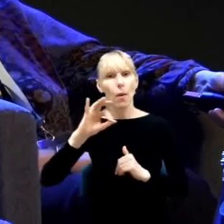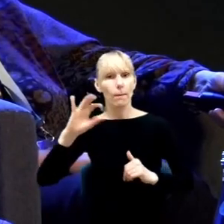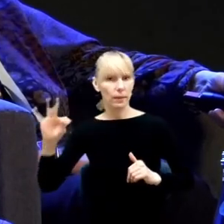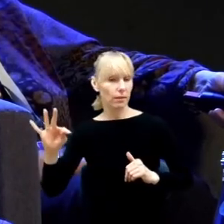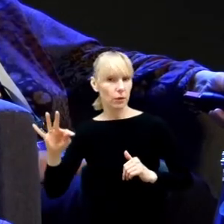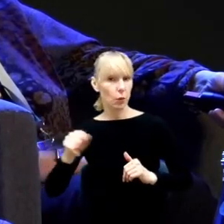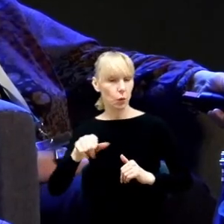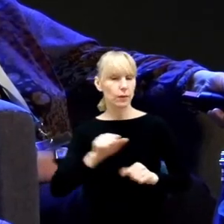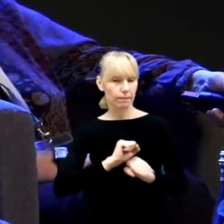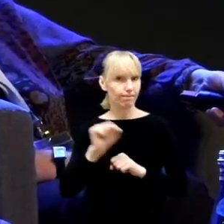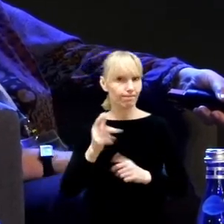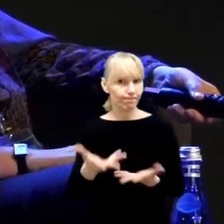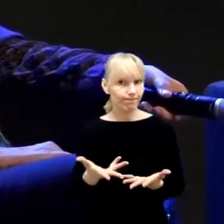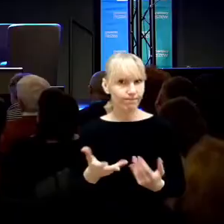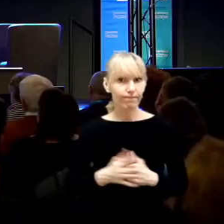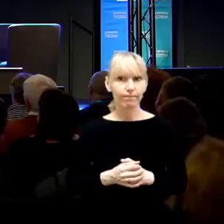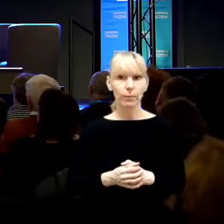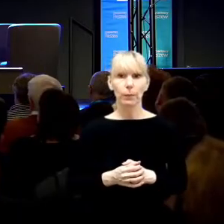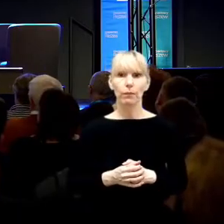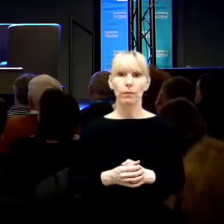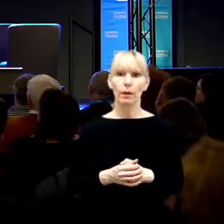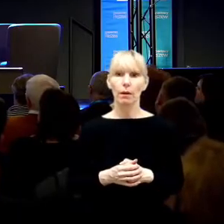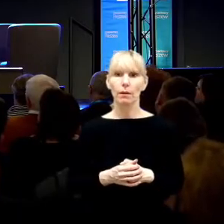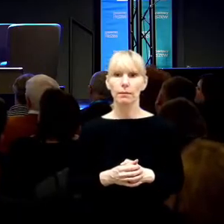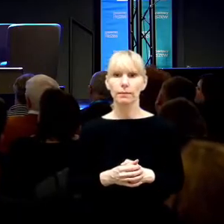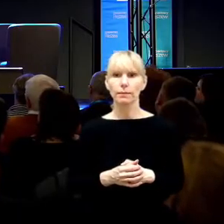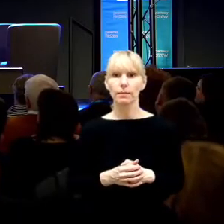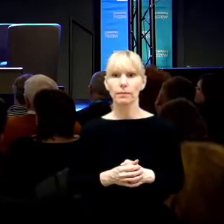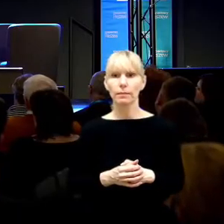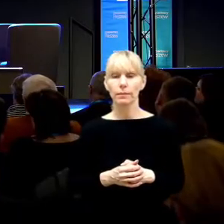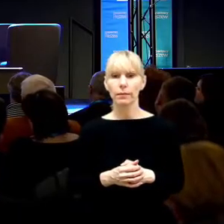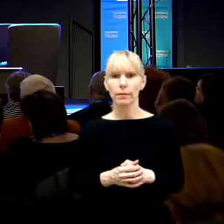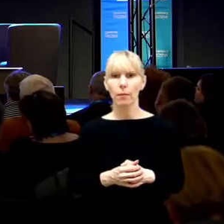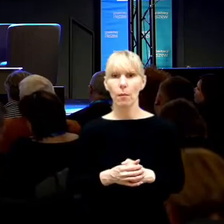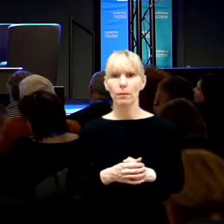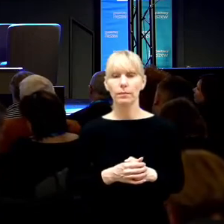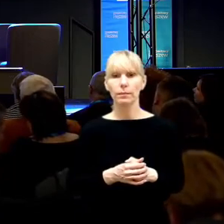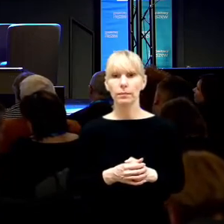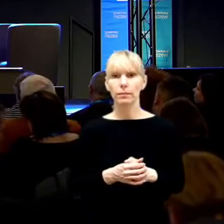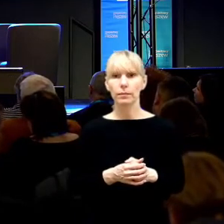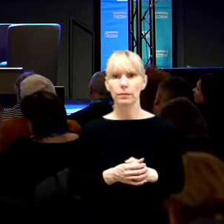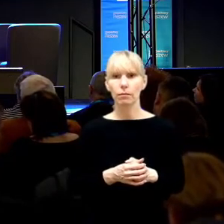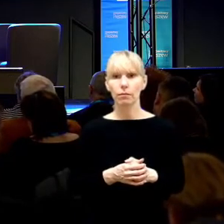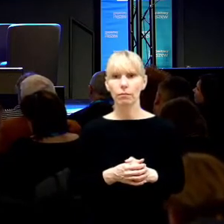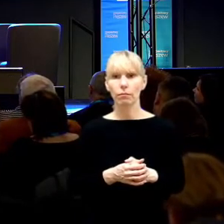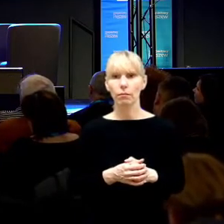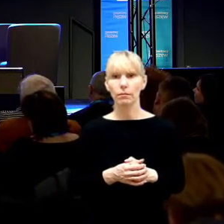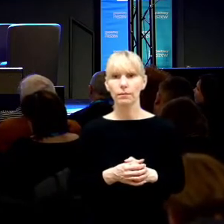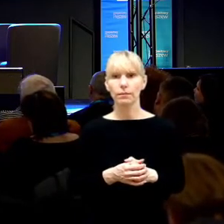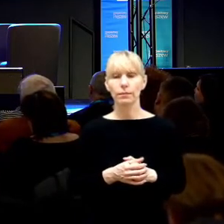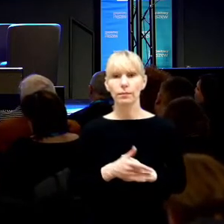Jeżeli też mogę króciutko w nawiązaniu do tego, co Pan prezydent powiedział.